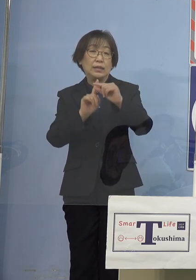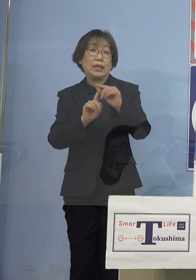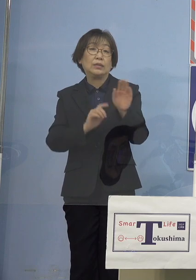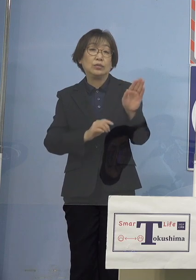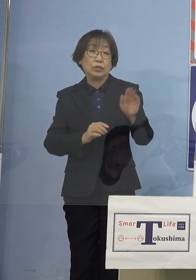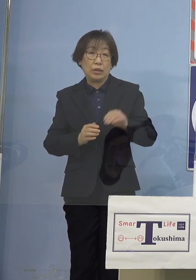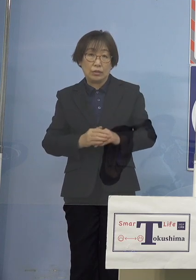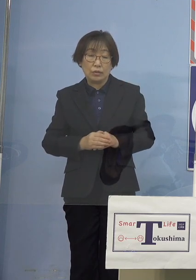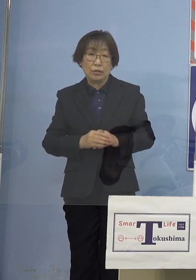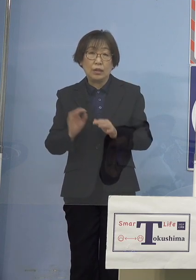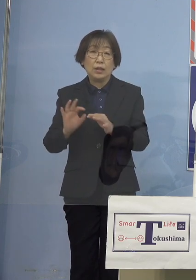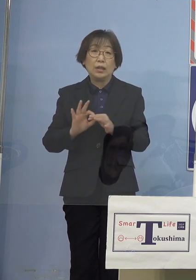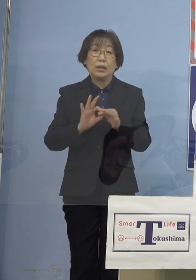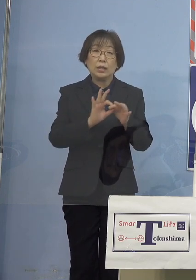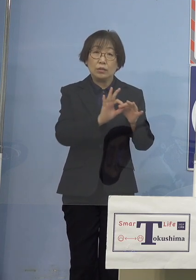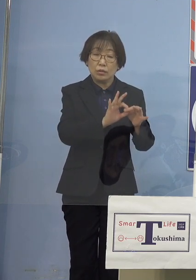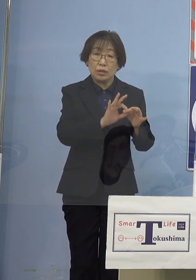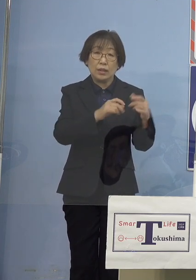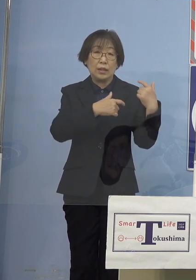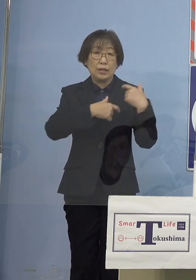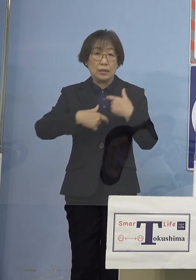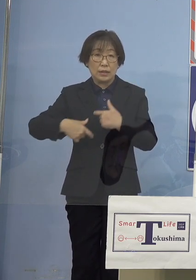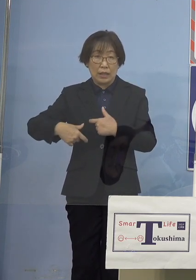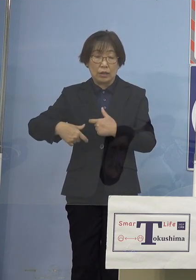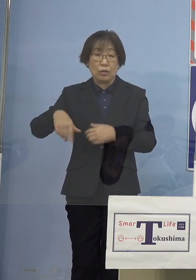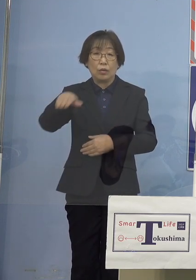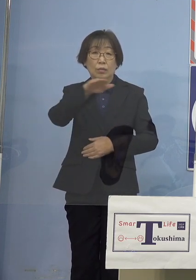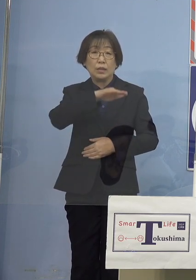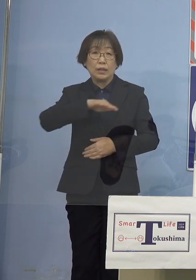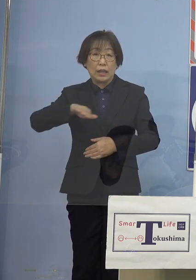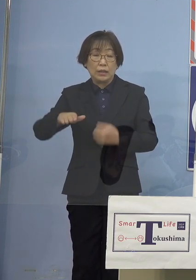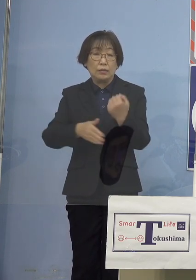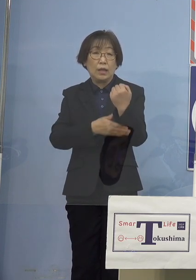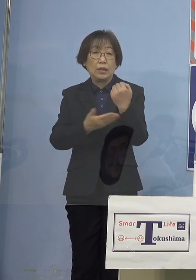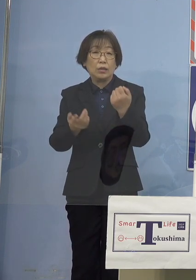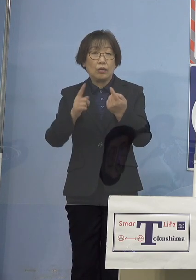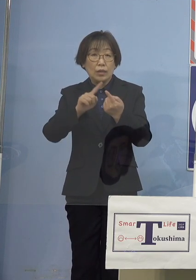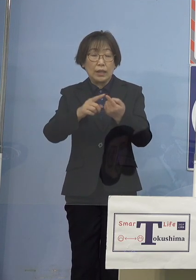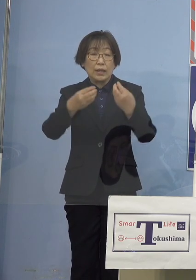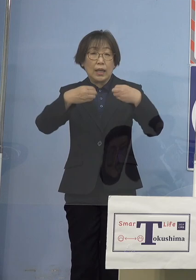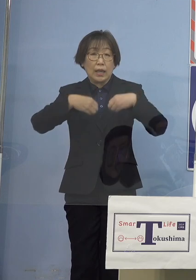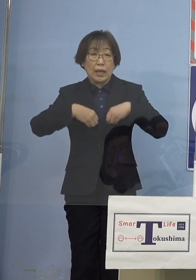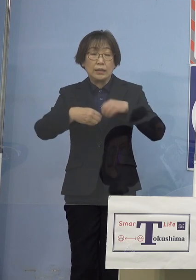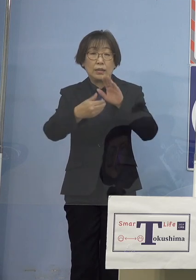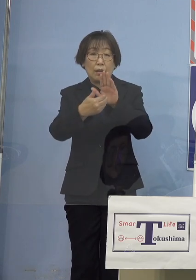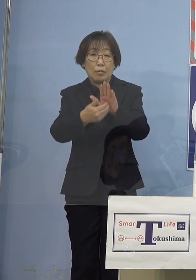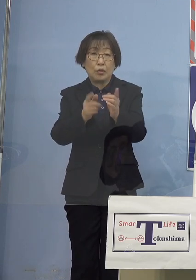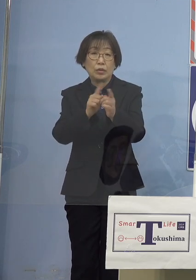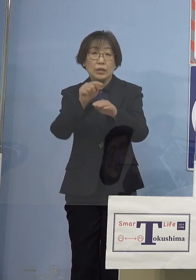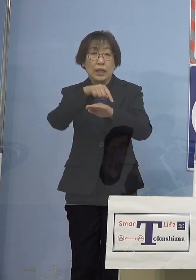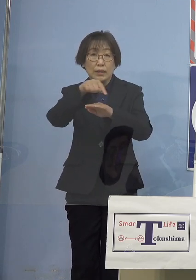引き続き、生徒の皆様方には 基本的感染防止対策を実施していただいて